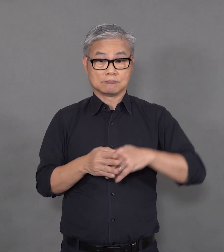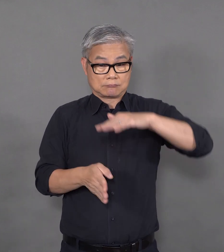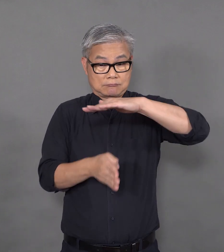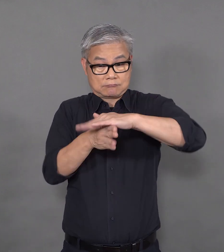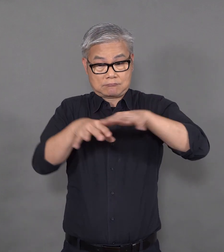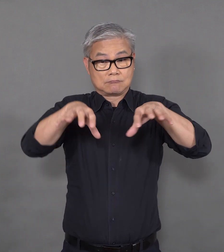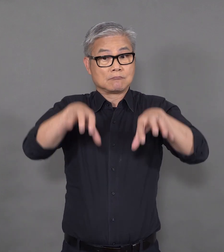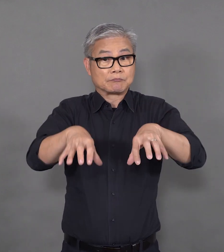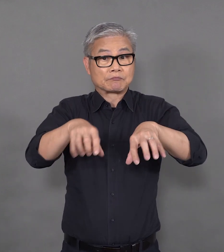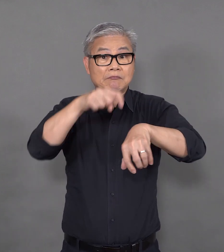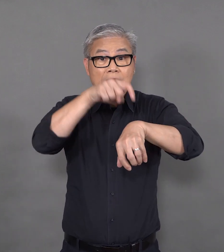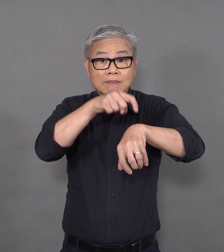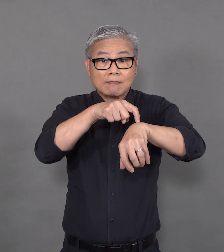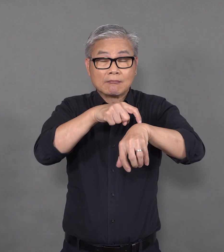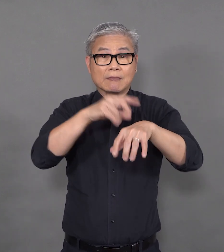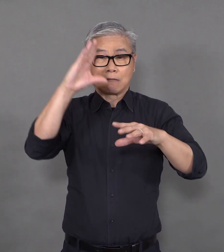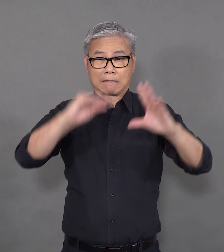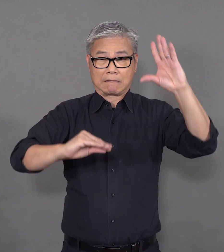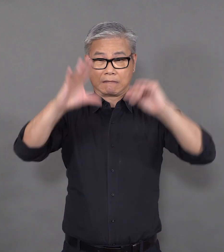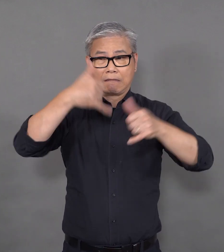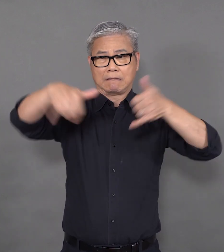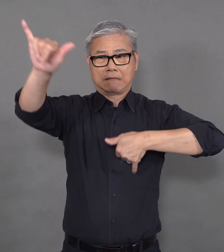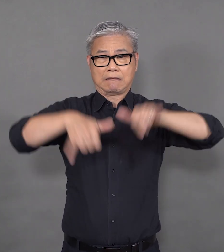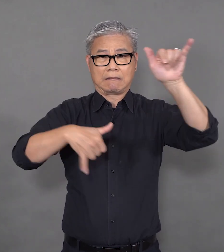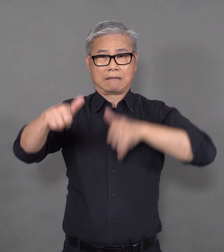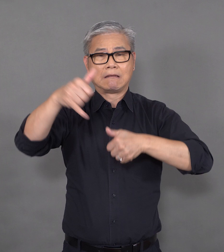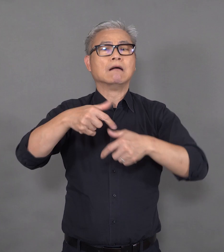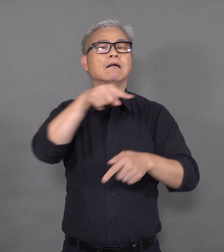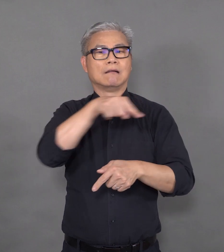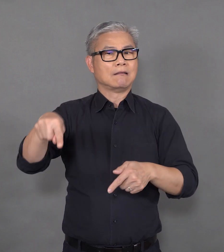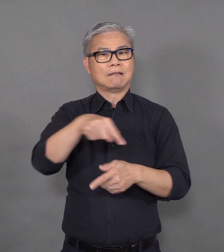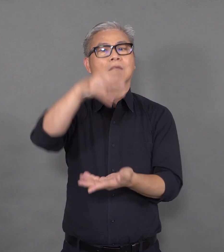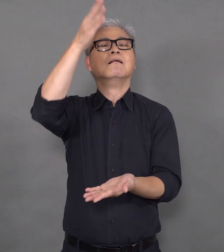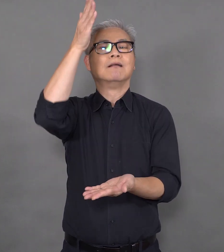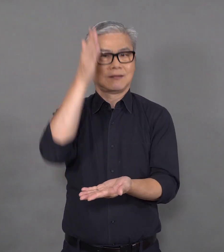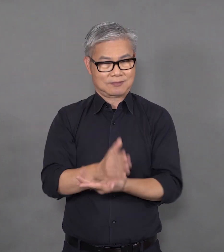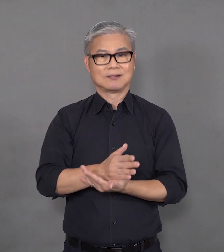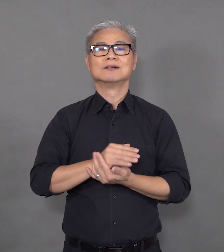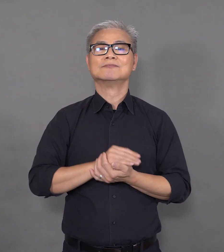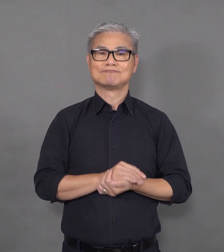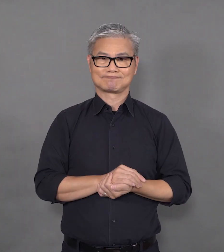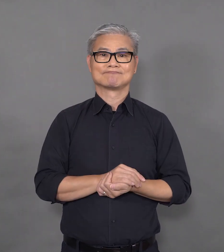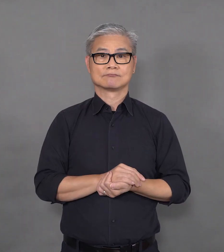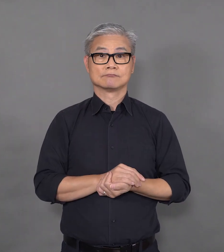兩戶人作息習慣差天共地